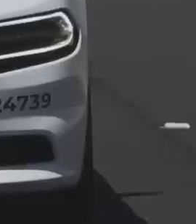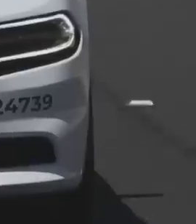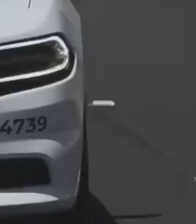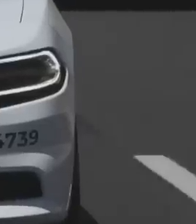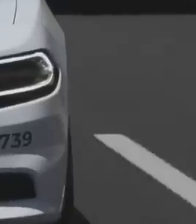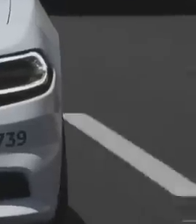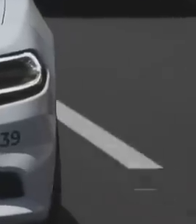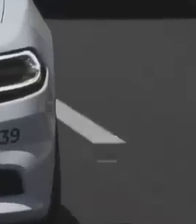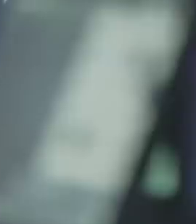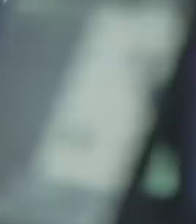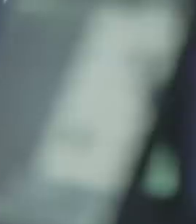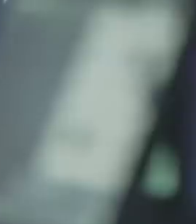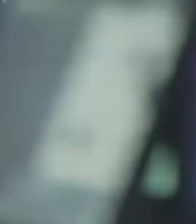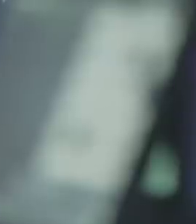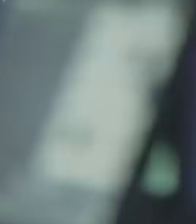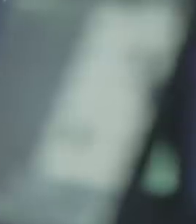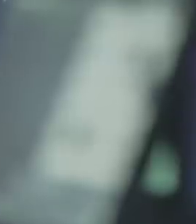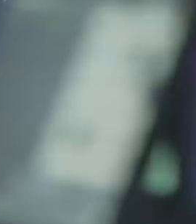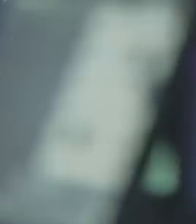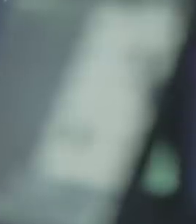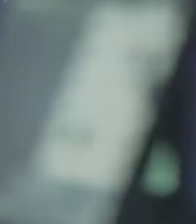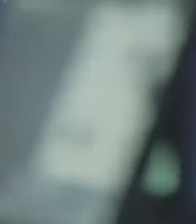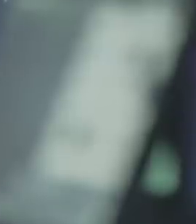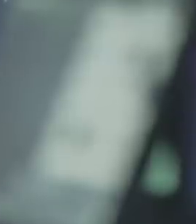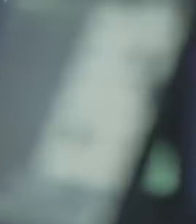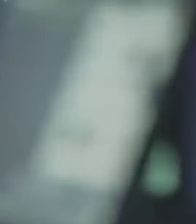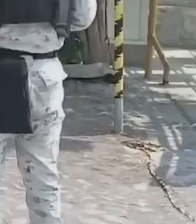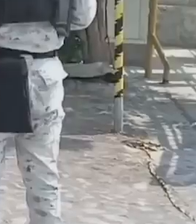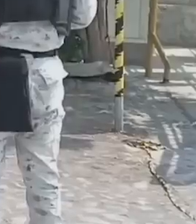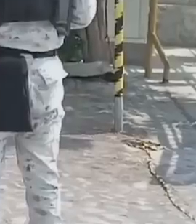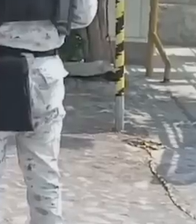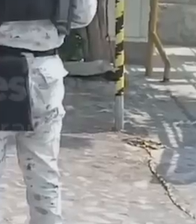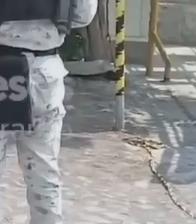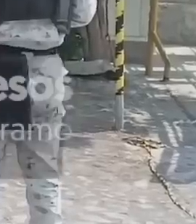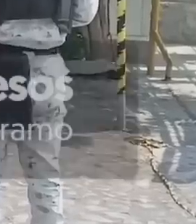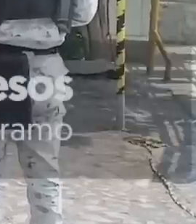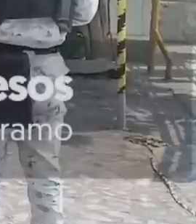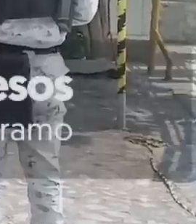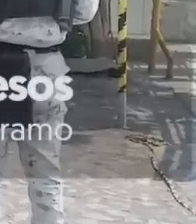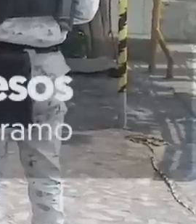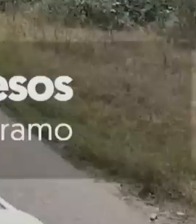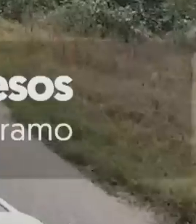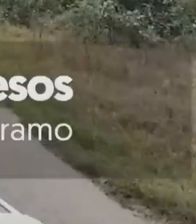y Guardia nacional se resolvieron las siguientes problemáticas la extorsión a la industria limonera